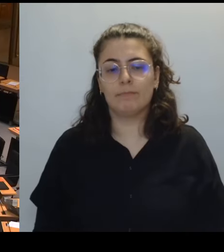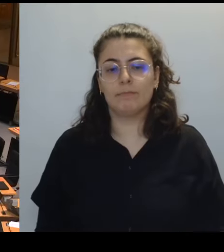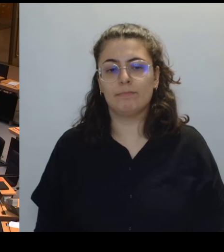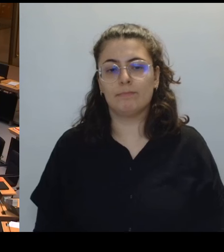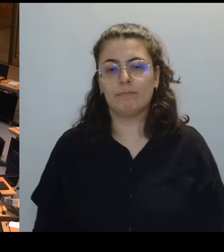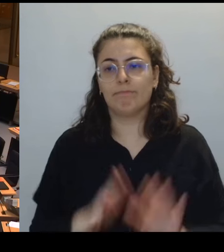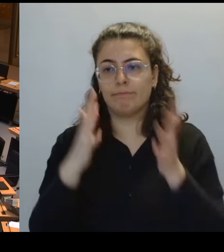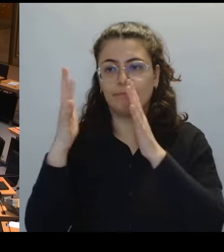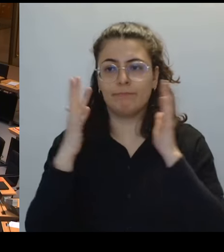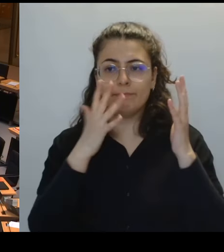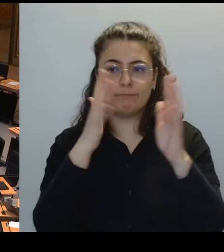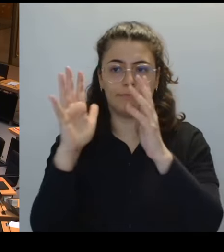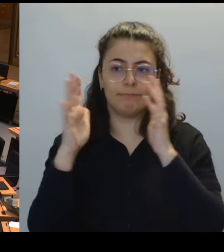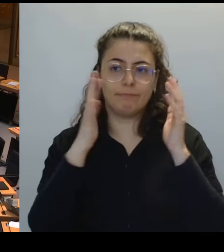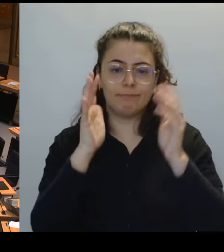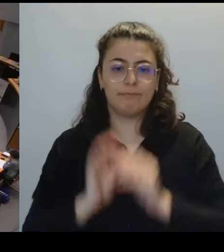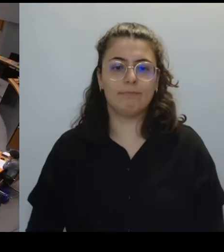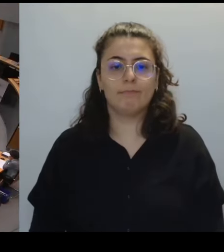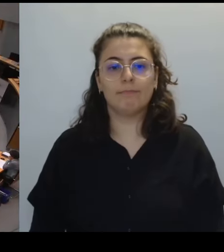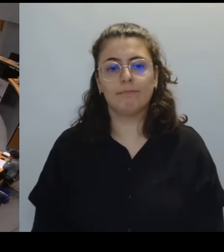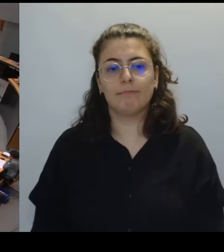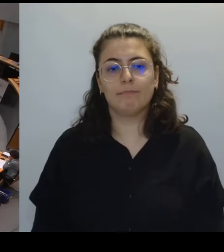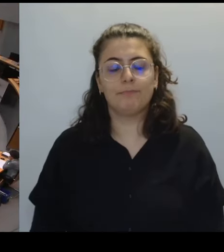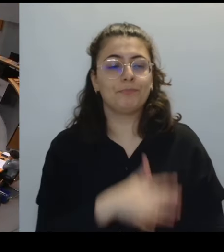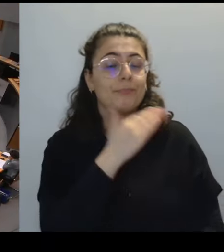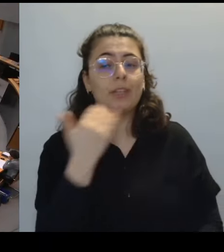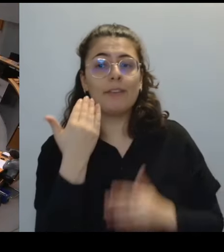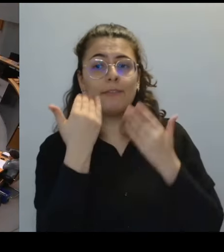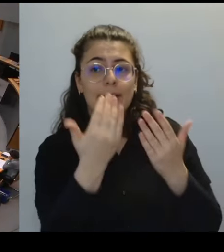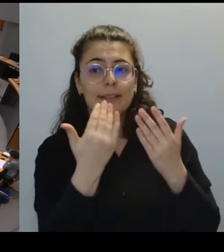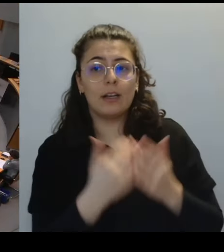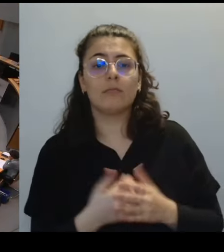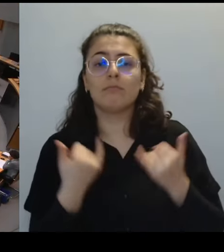(Rednerwechsel) Vielen Dank. Für die Fraktion Die Linke spricht nun der Abgeordnete Schulze.